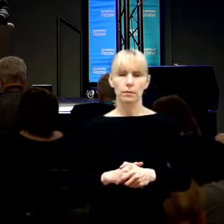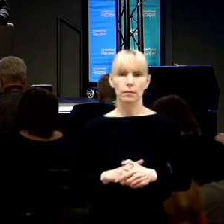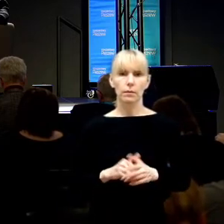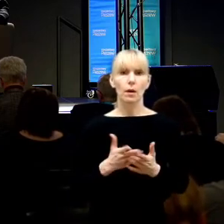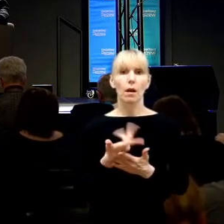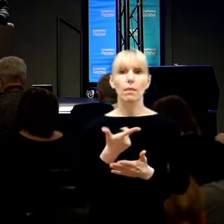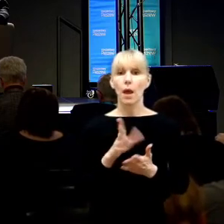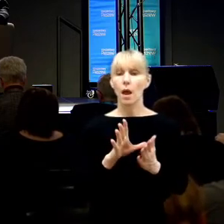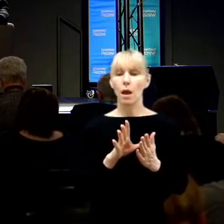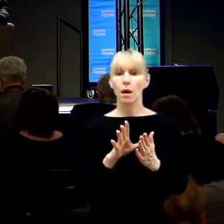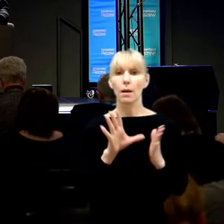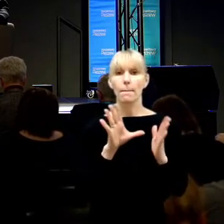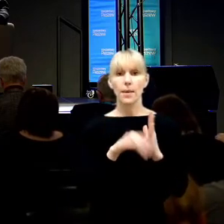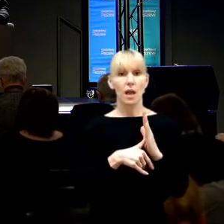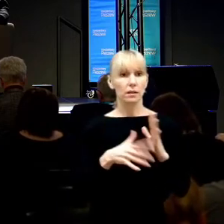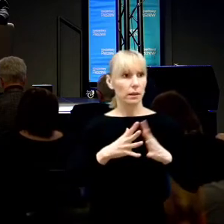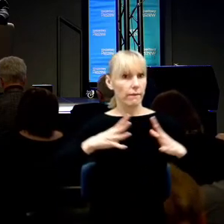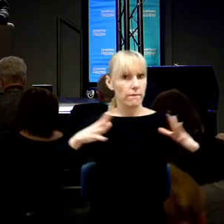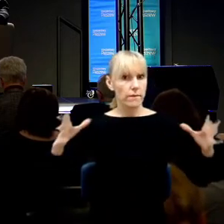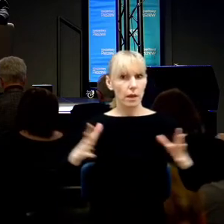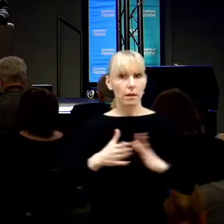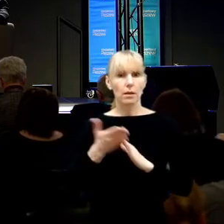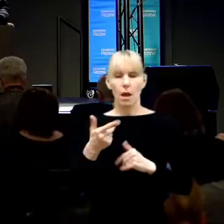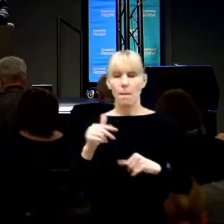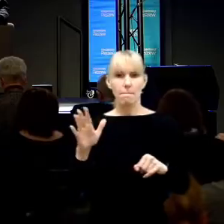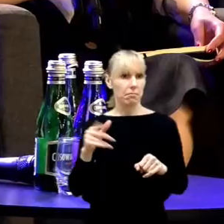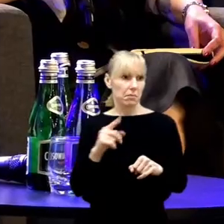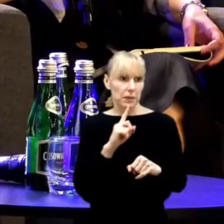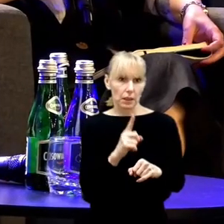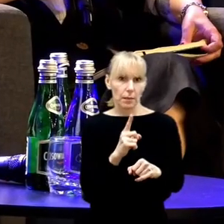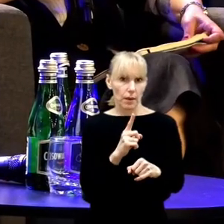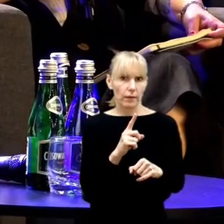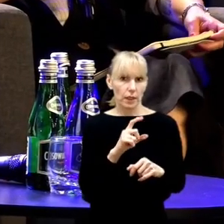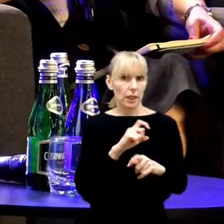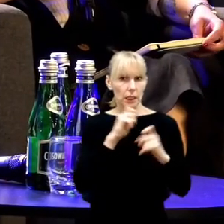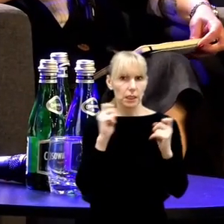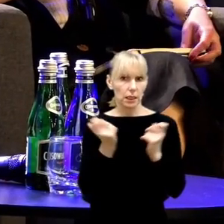bo tak naprawdę one nam zapewniają to, co nam obiecują